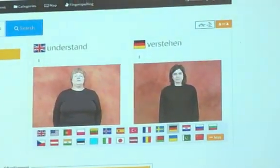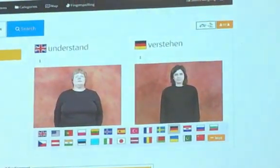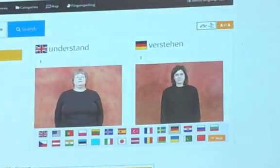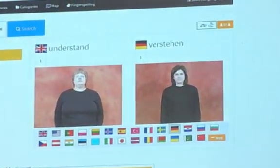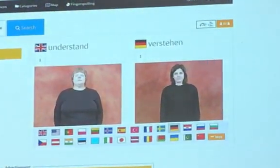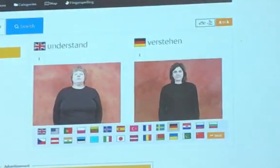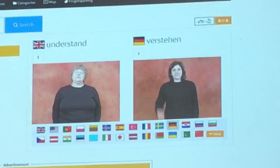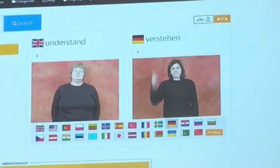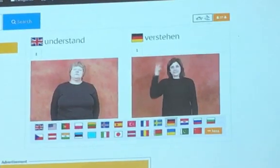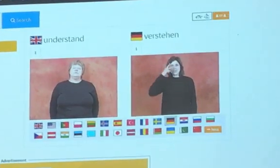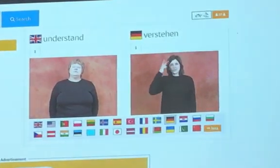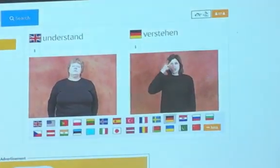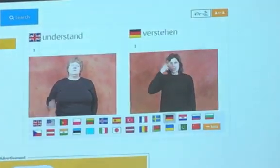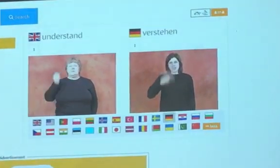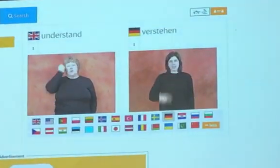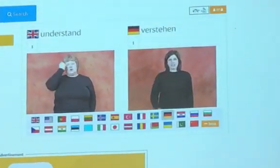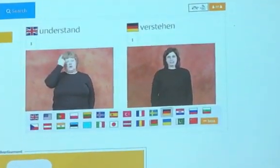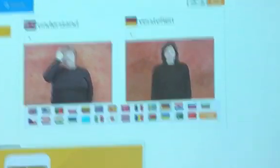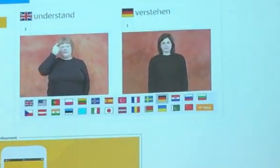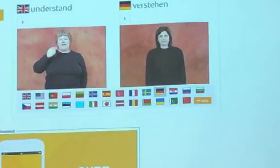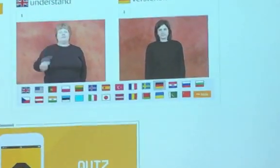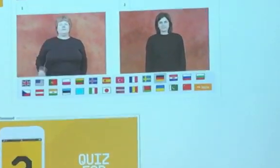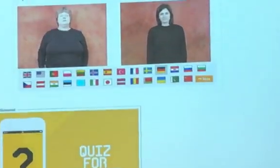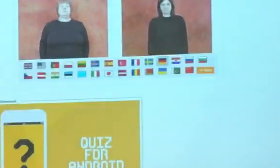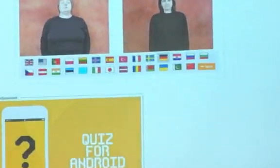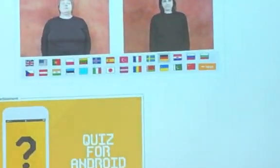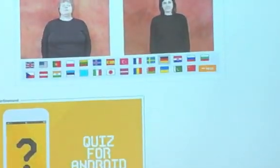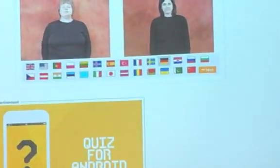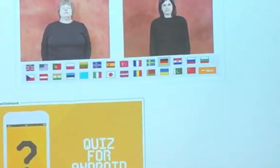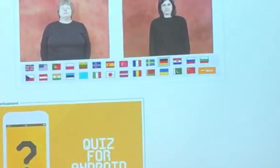dass wir wegen des 'ver-' am Anfang des Wortes die 'v'-Handform haben, die wir in einer Minute wiedersehen werden